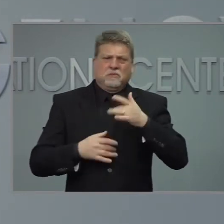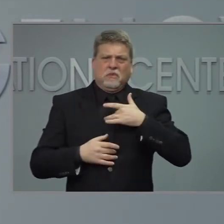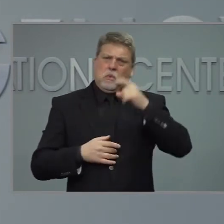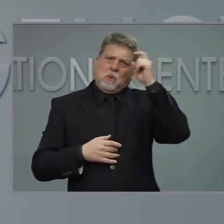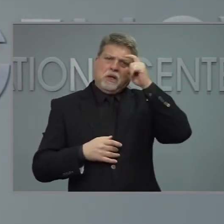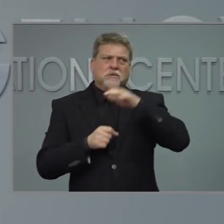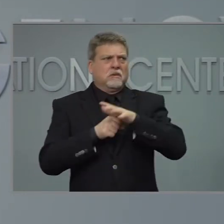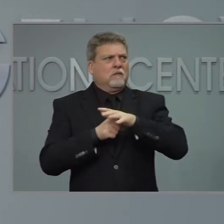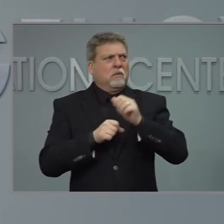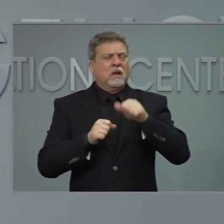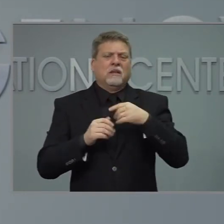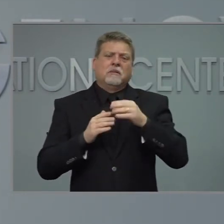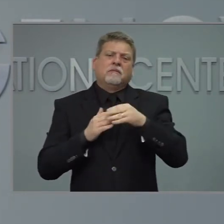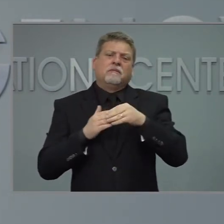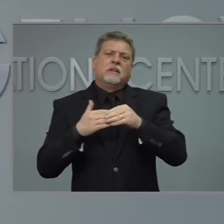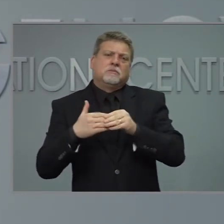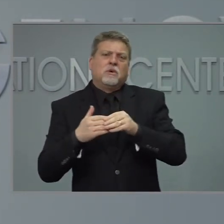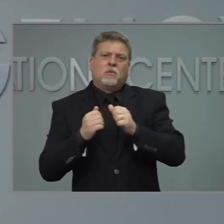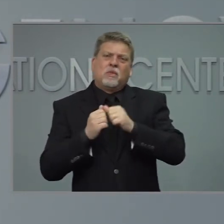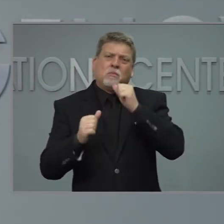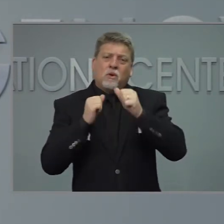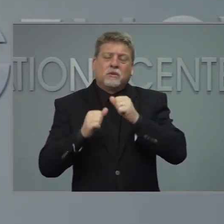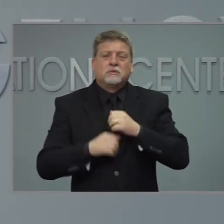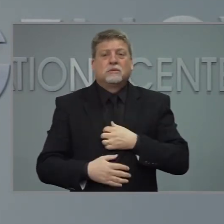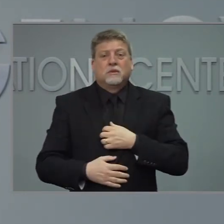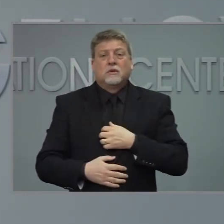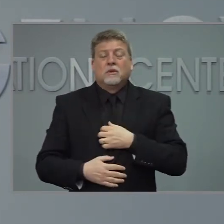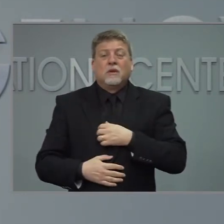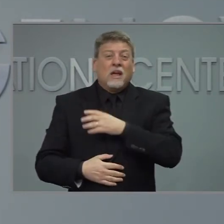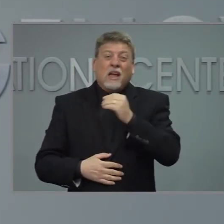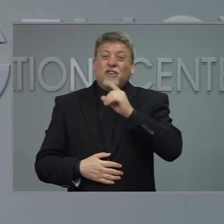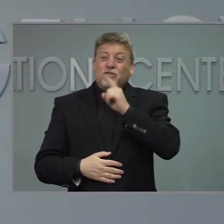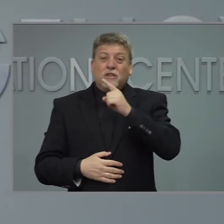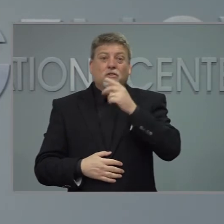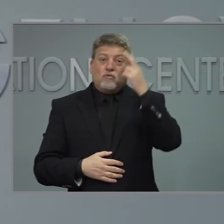que es el momento adecuado de relajación de estas restricciones, y esto es